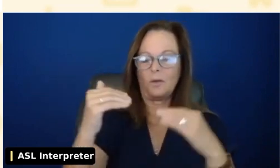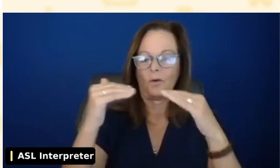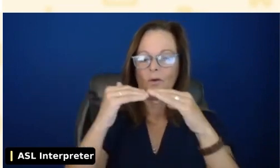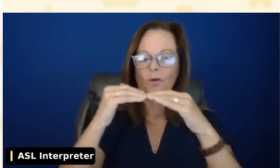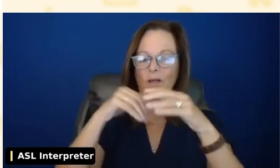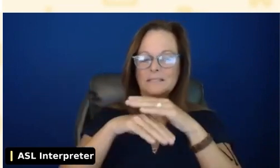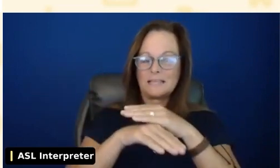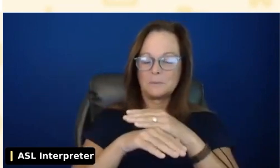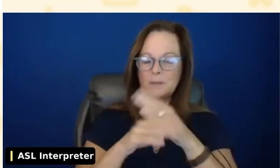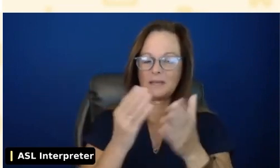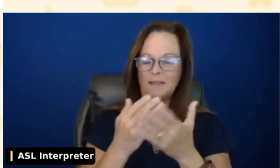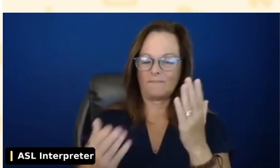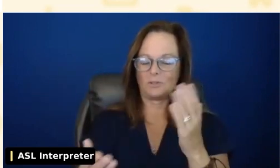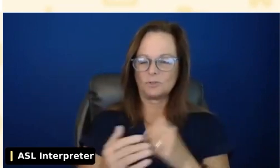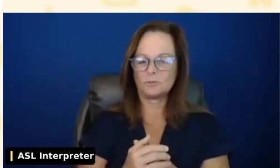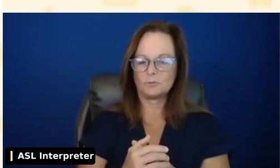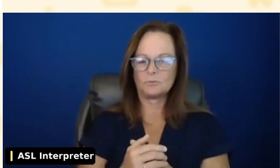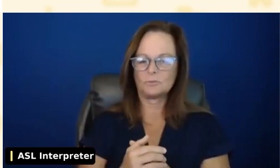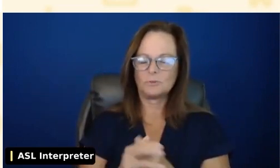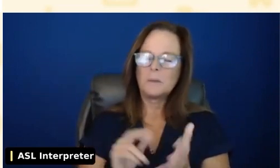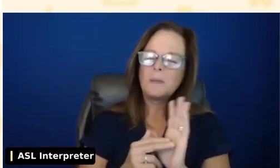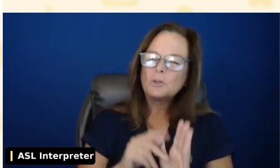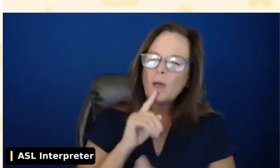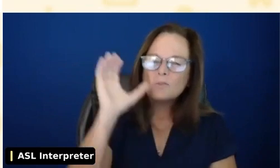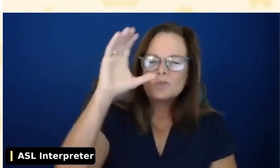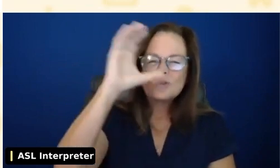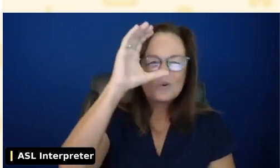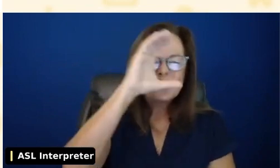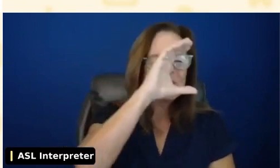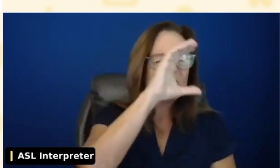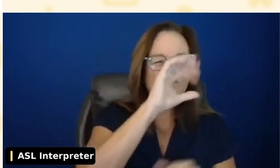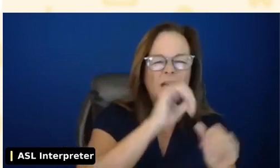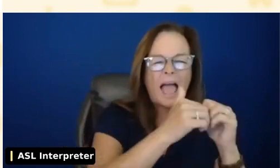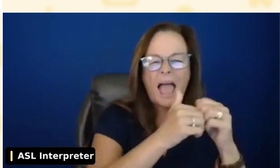En otras palabras, ¿tienes que buscarlo? ¿Realmente tienes que buscar cómo hacer algo o intenta hacerlo